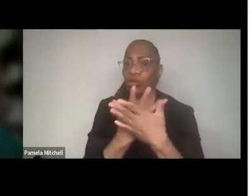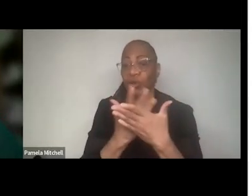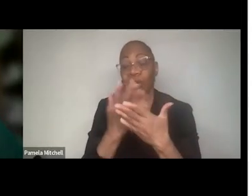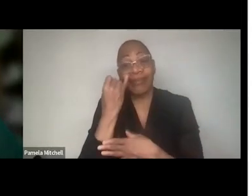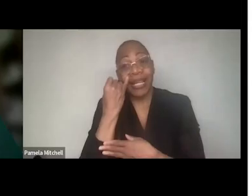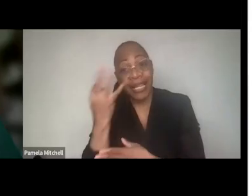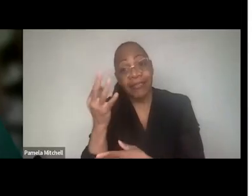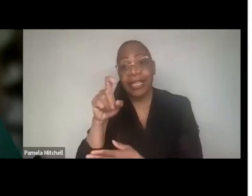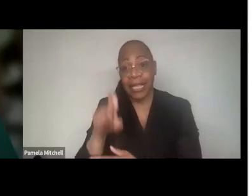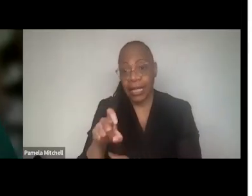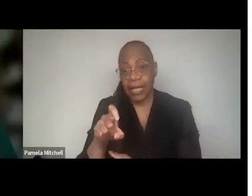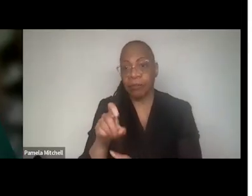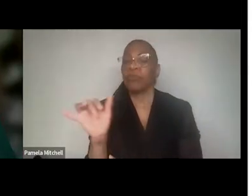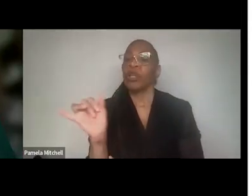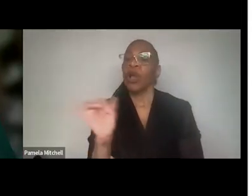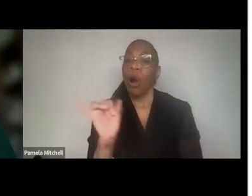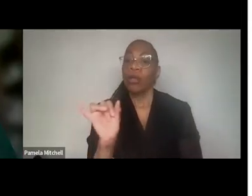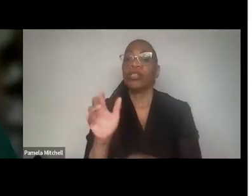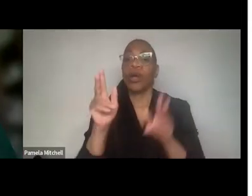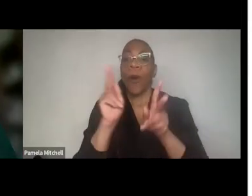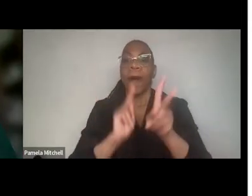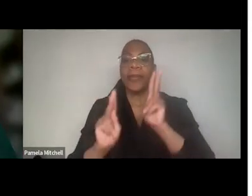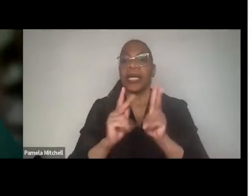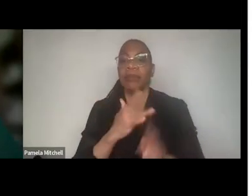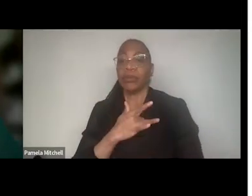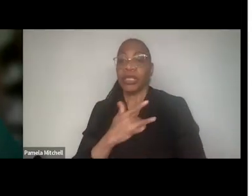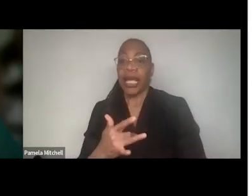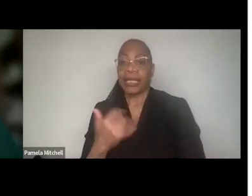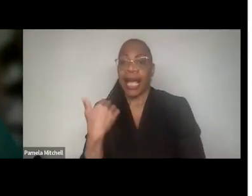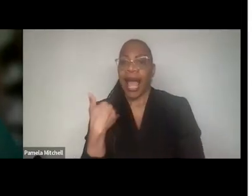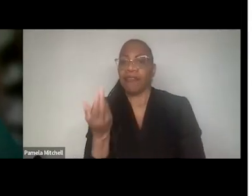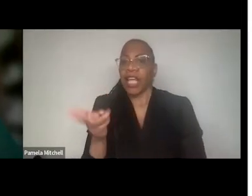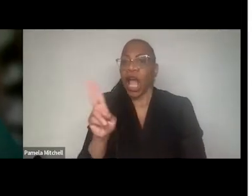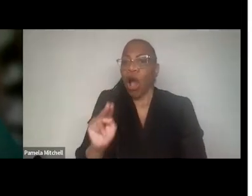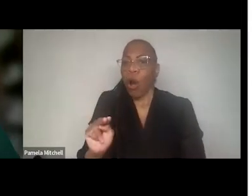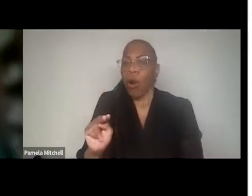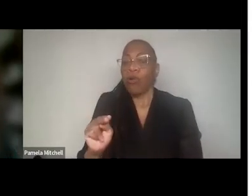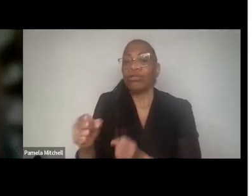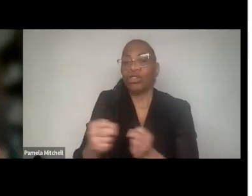Como mencioné, las personas también generan sus propias estrategias que utilizan para llevar a cabo su vida diaria.